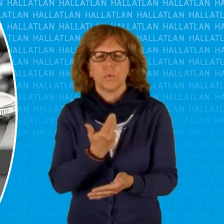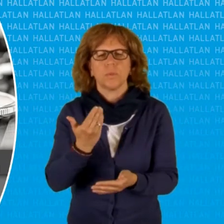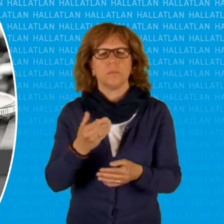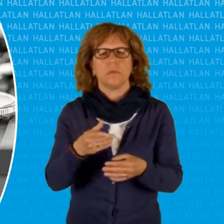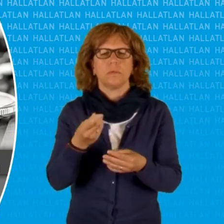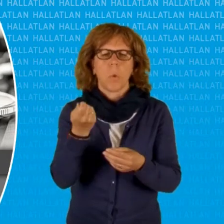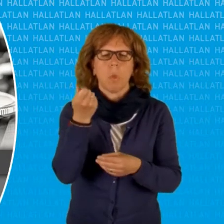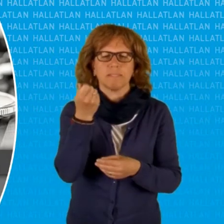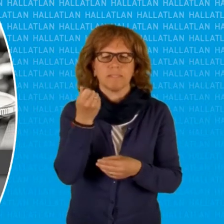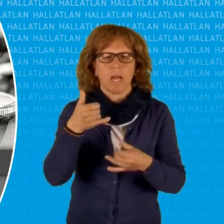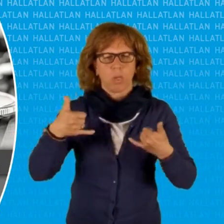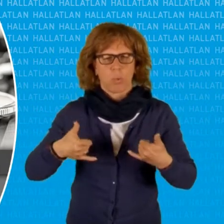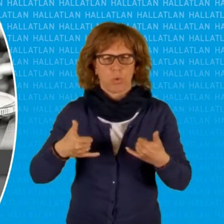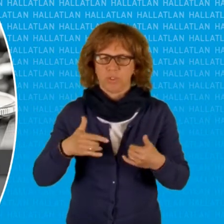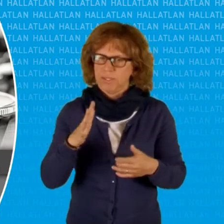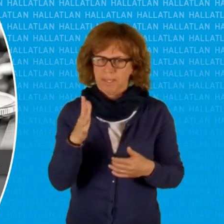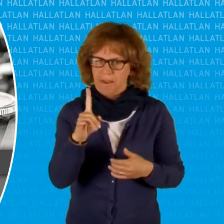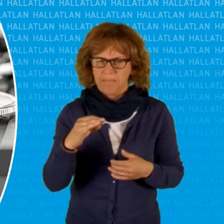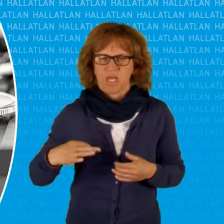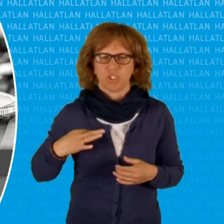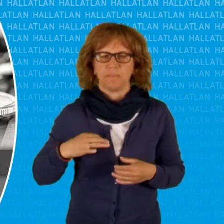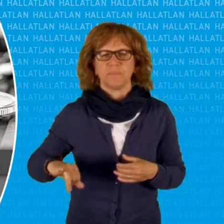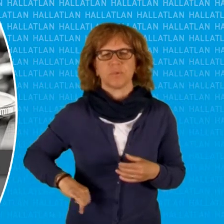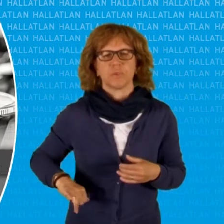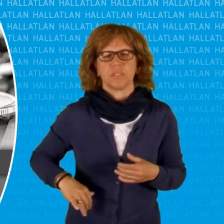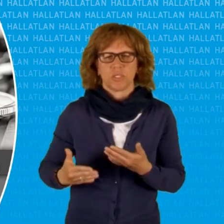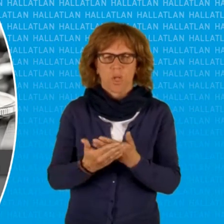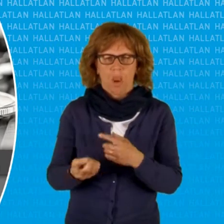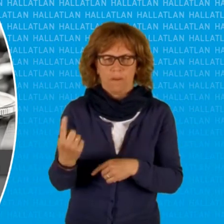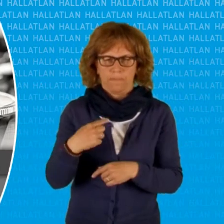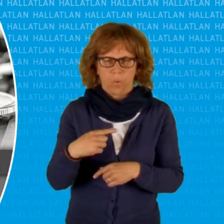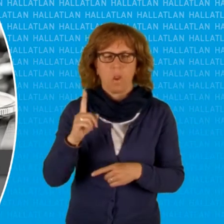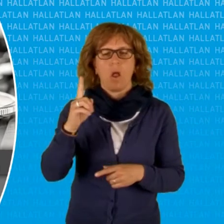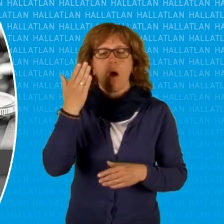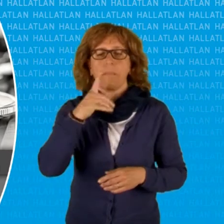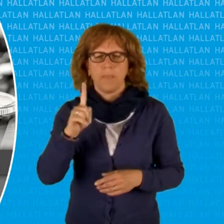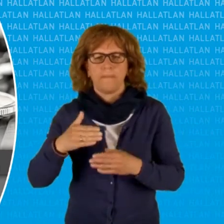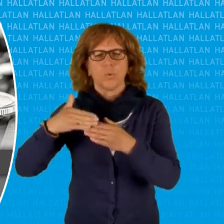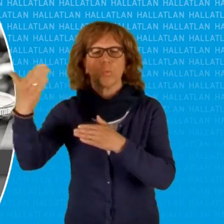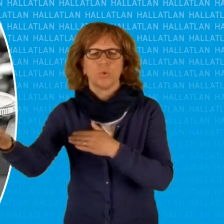ami új, hogy ez az összeg most nem az Egészségbiztosítási Alapból,